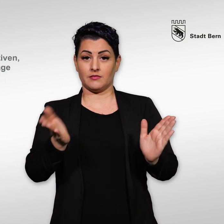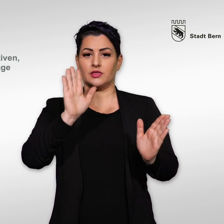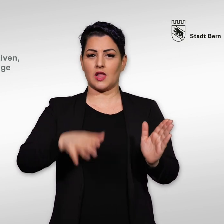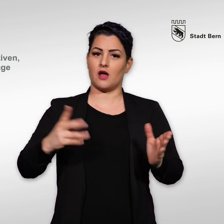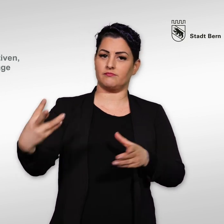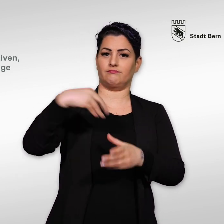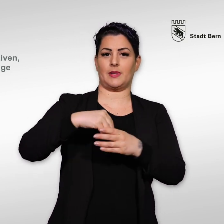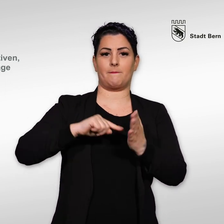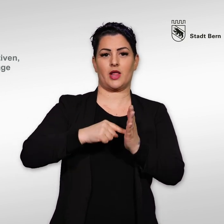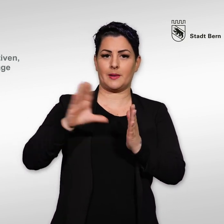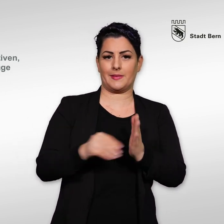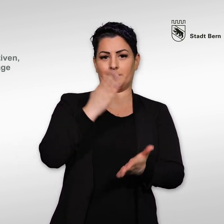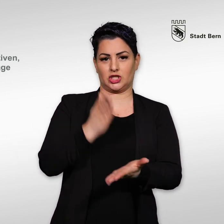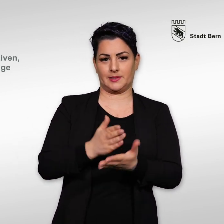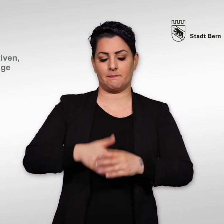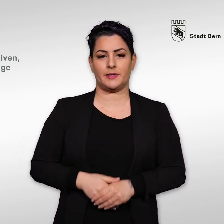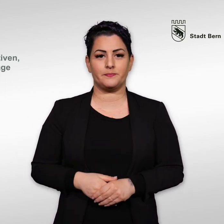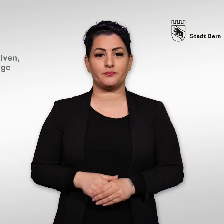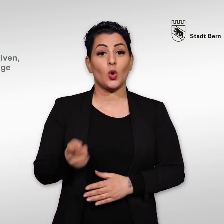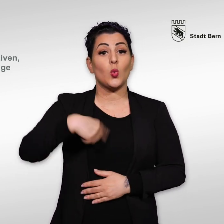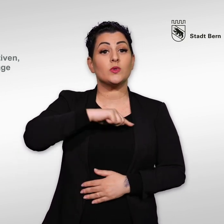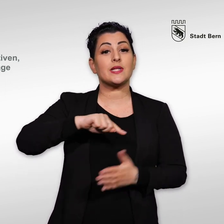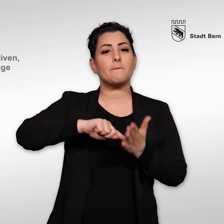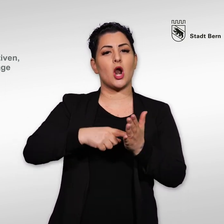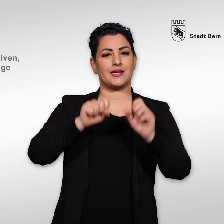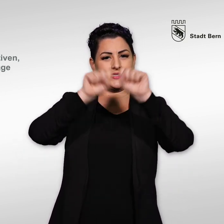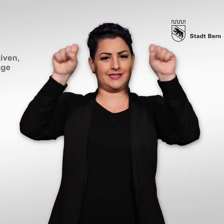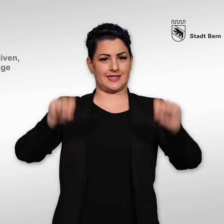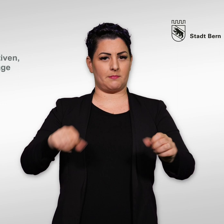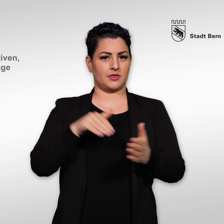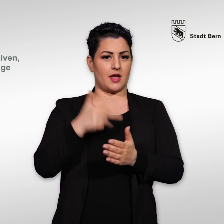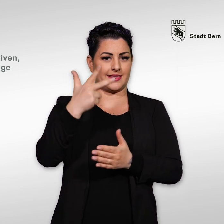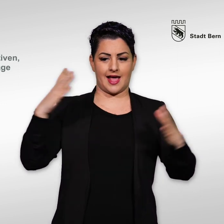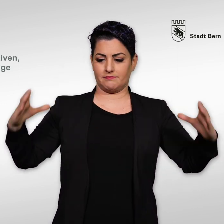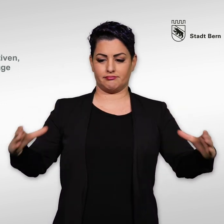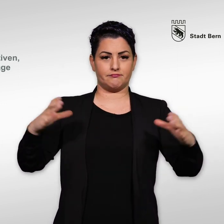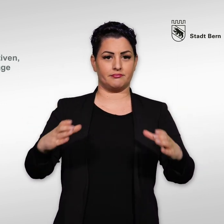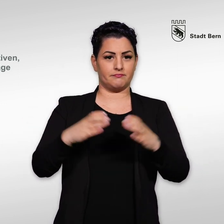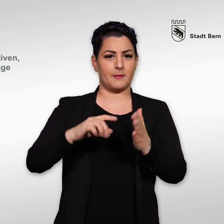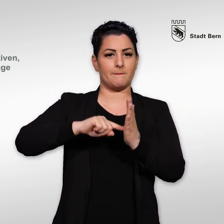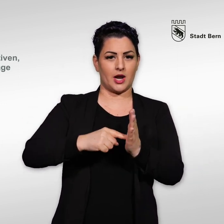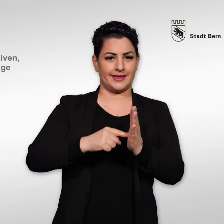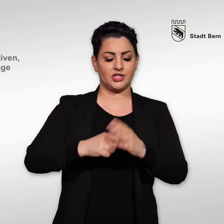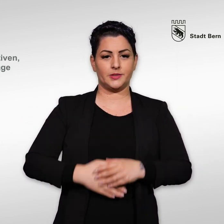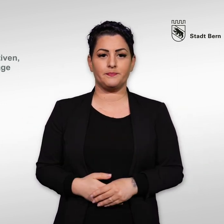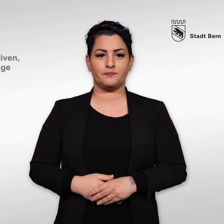und Bürgerinnen in der Politik mitbestimmen dürfen. In unserem politischen System gibt es drei politische Einheiten: